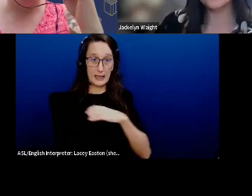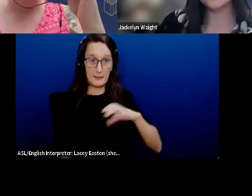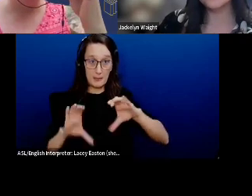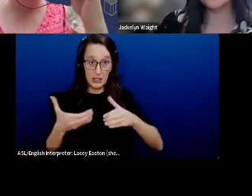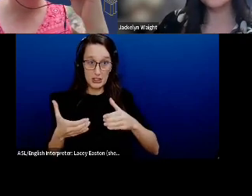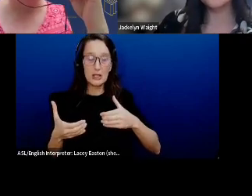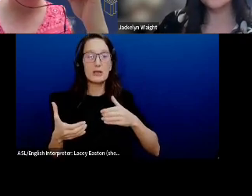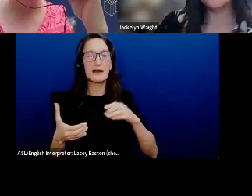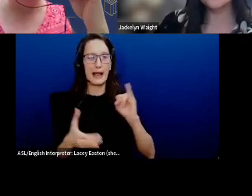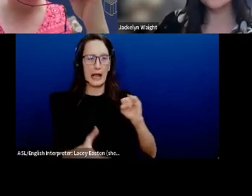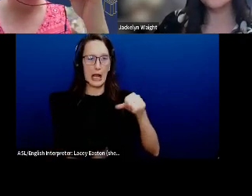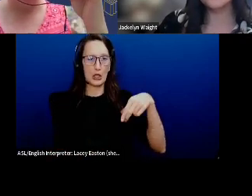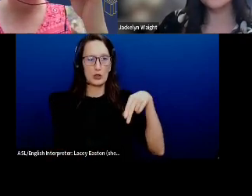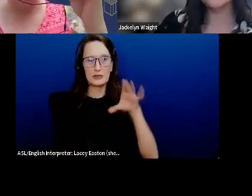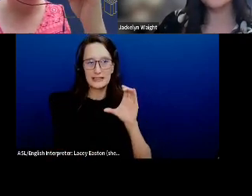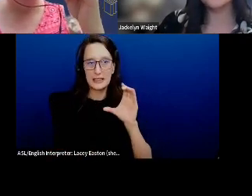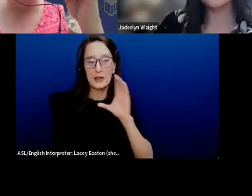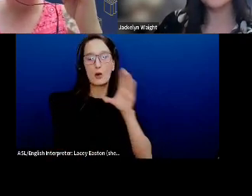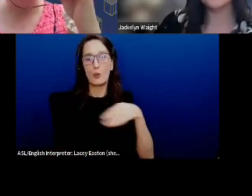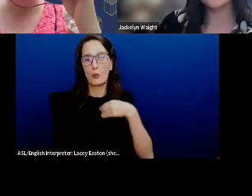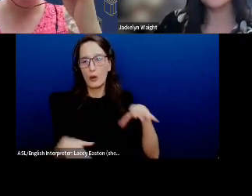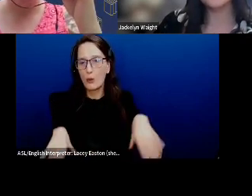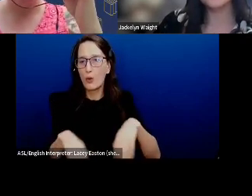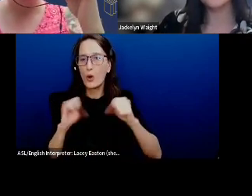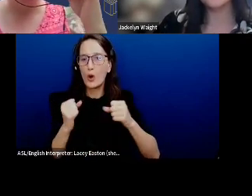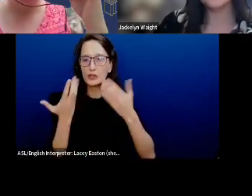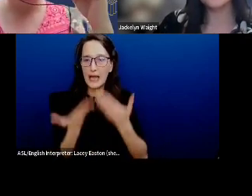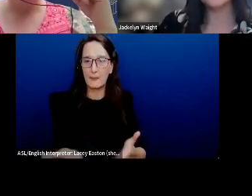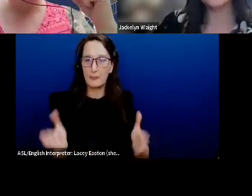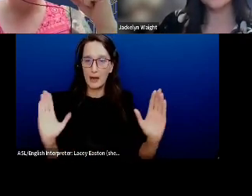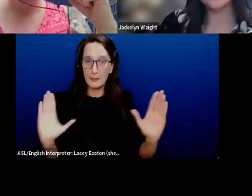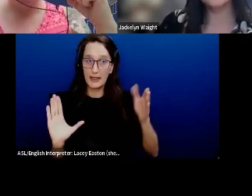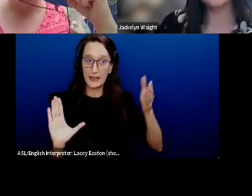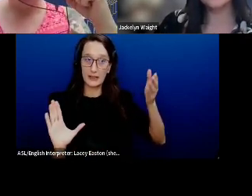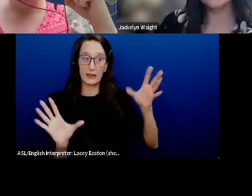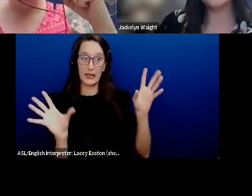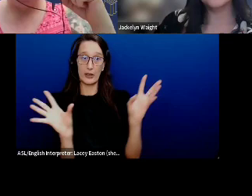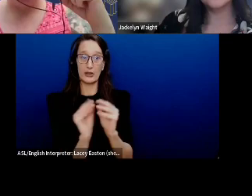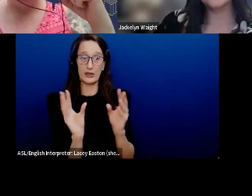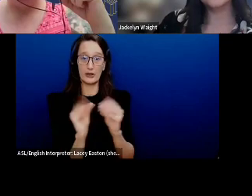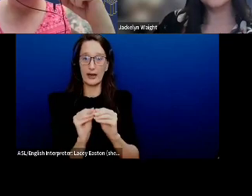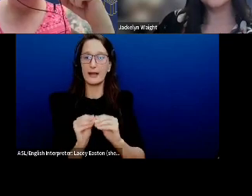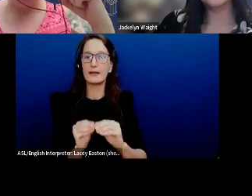y finaliza sus recomendaciones con base en las conclusiones del revisor. Se